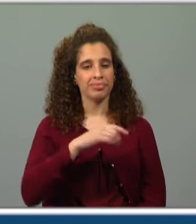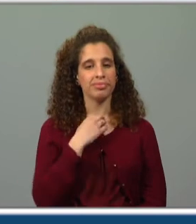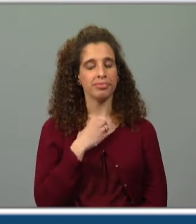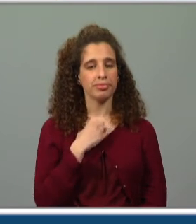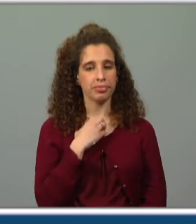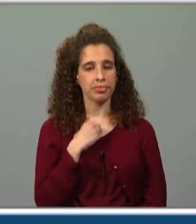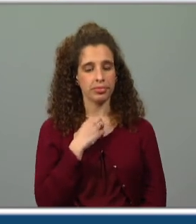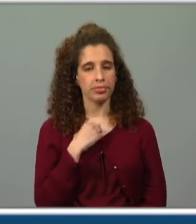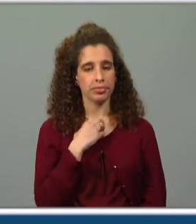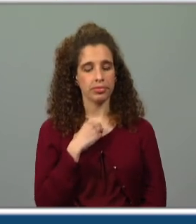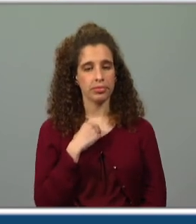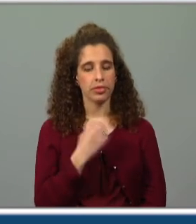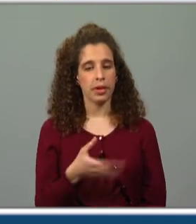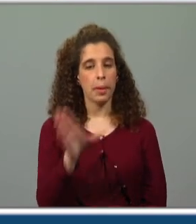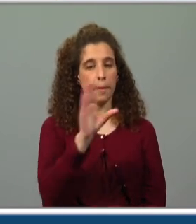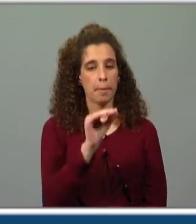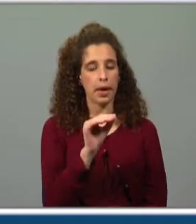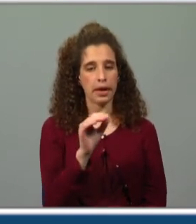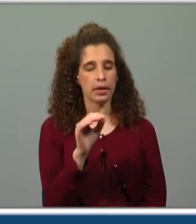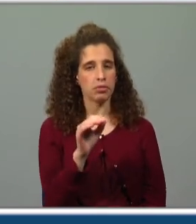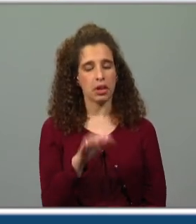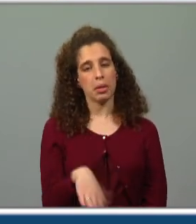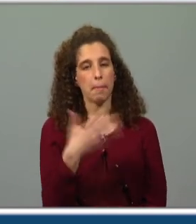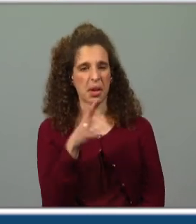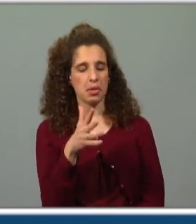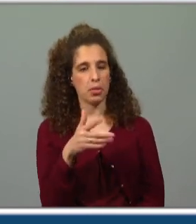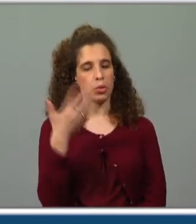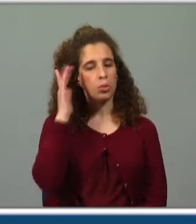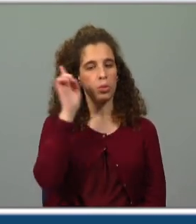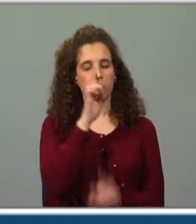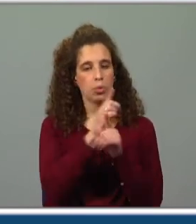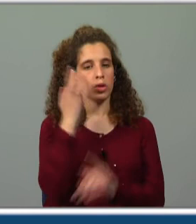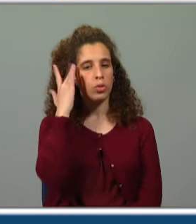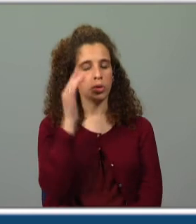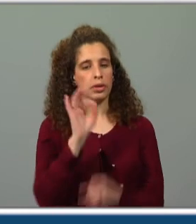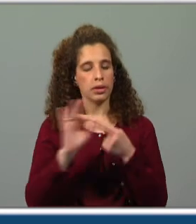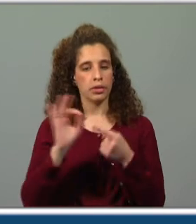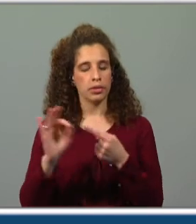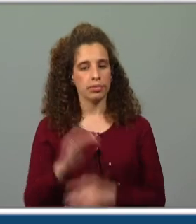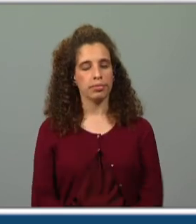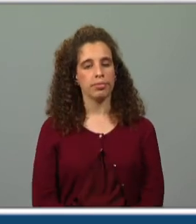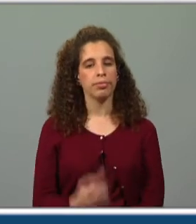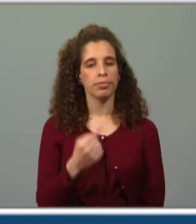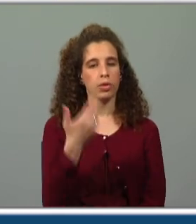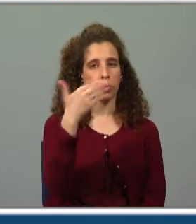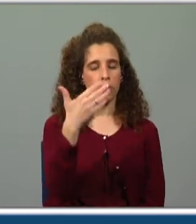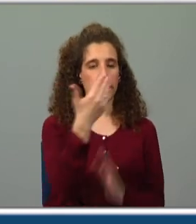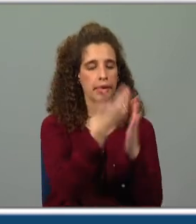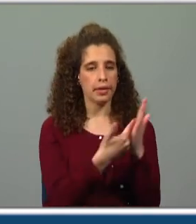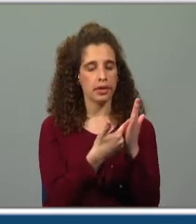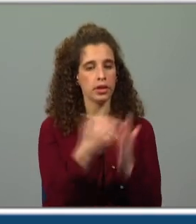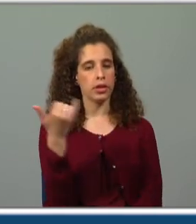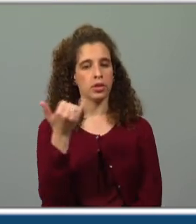vamos ter mais ou menos o mesmo número de elementos que temos no primeiro plano 我們將有或多或少相同的數字我們在前台擁有的元素